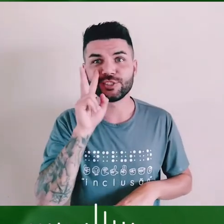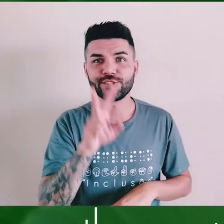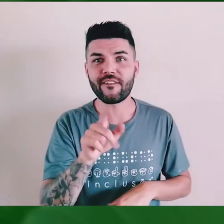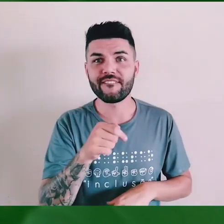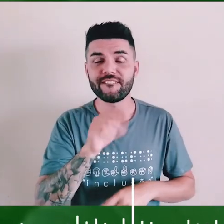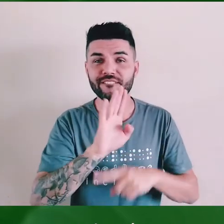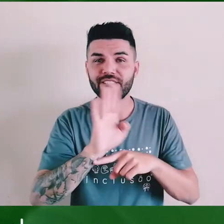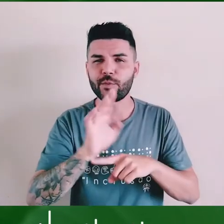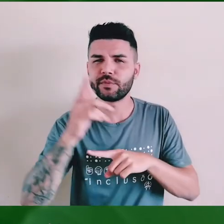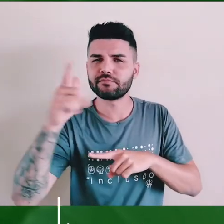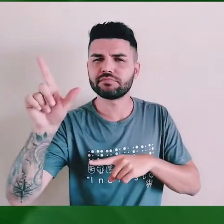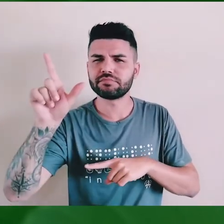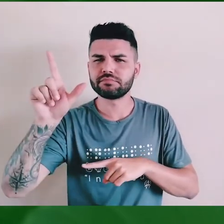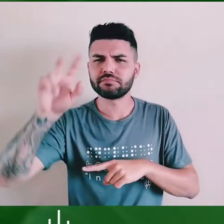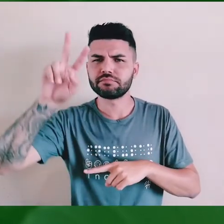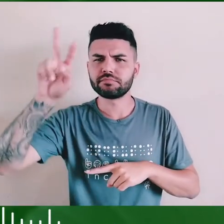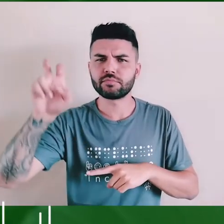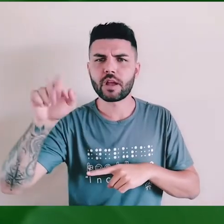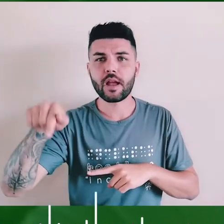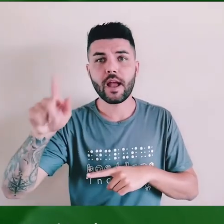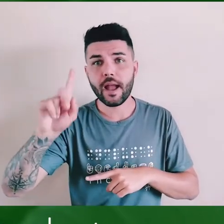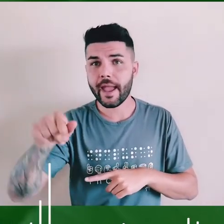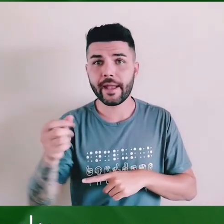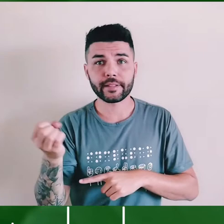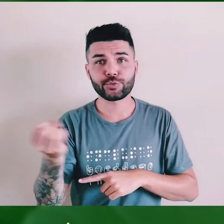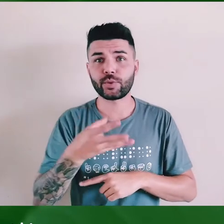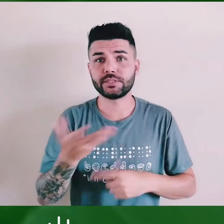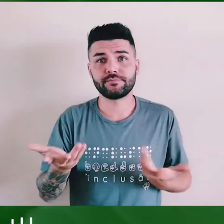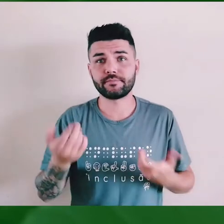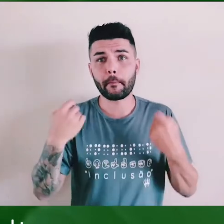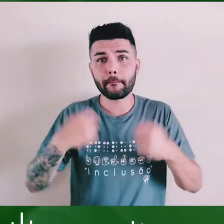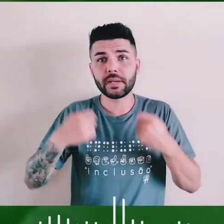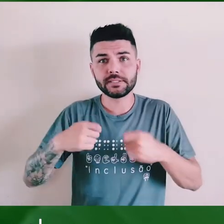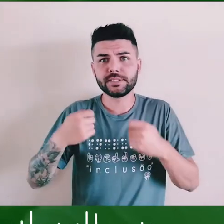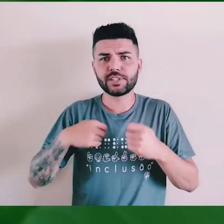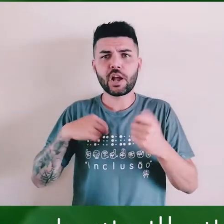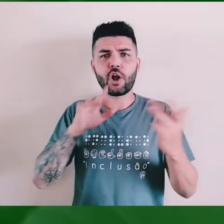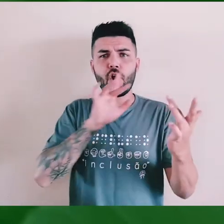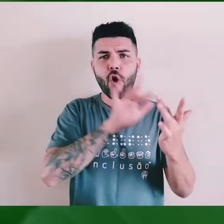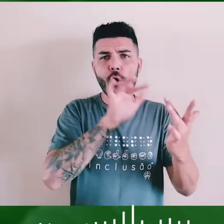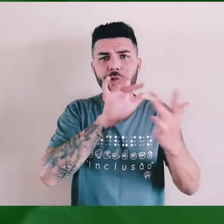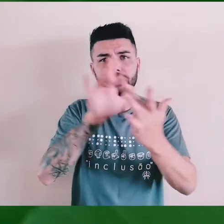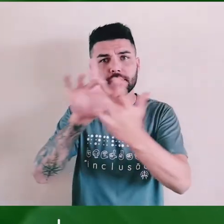que tava em pauta no momento, e na televisão, hoje mais do que nunca, é preciso estar em